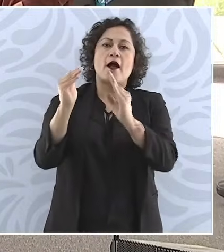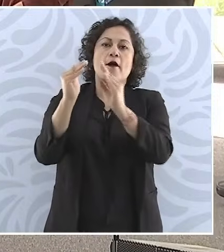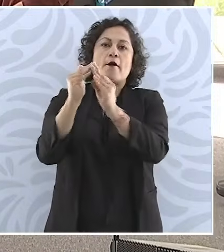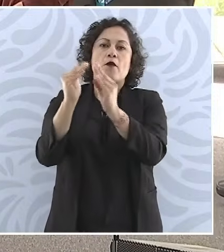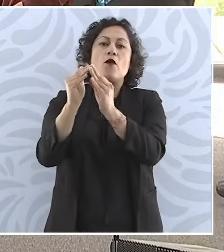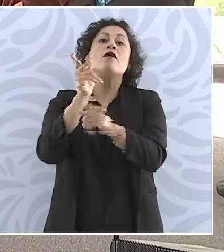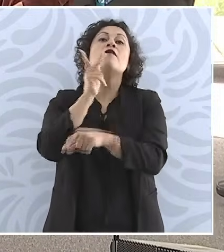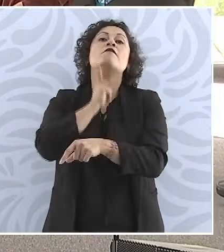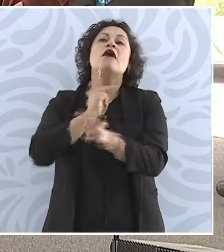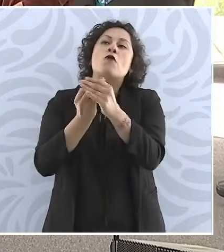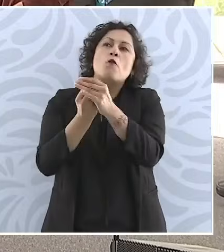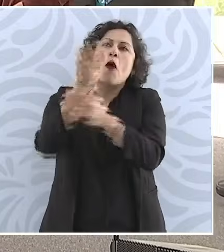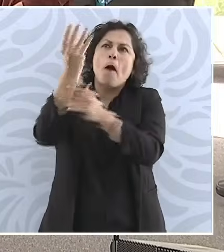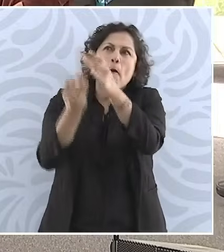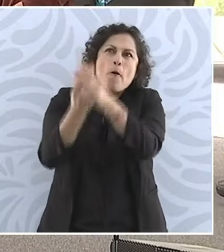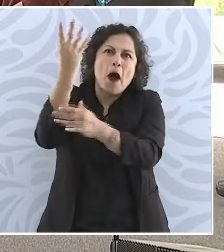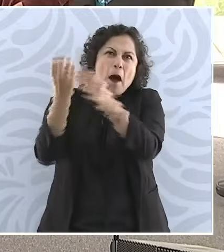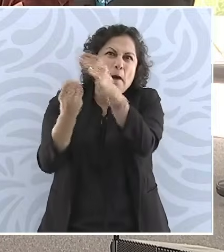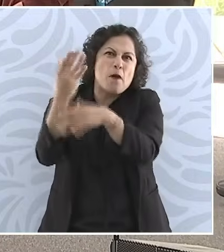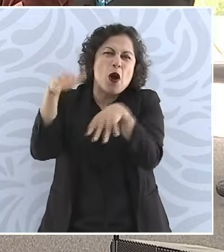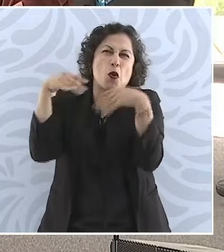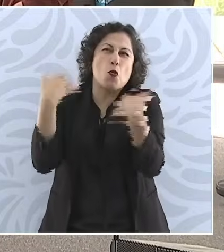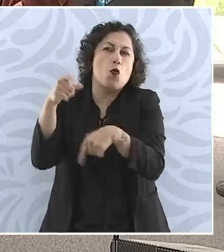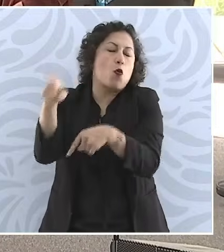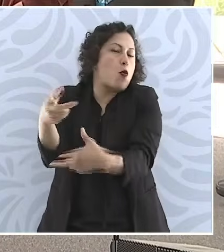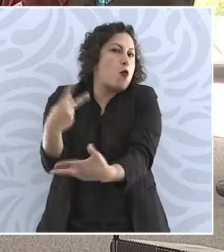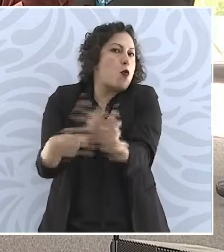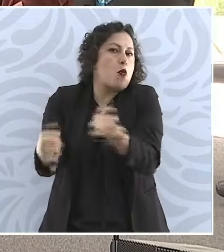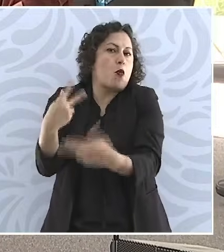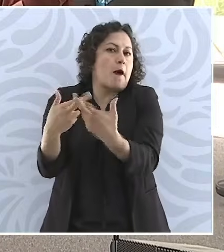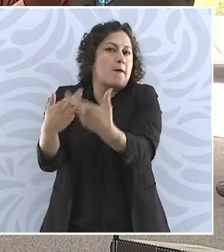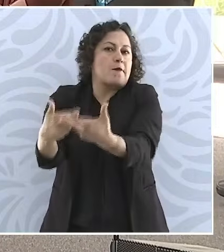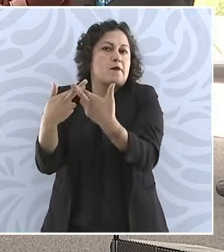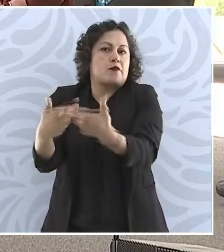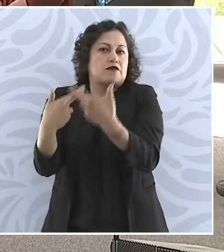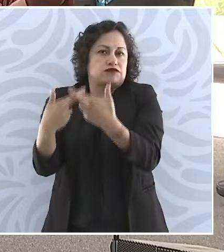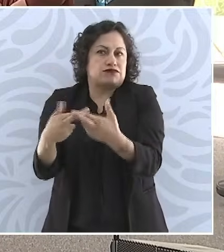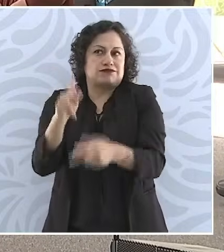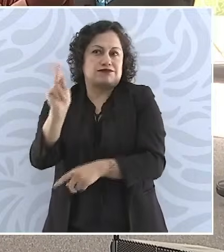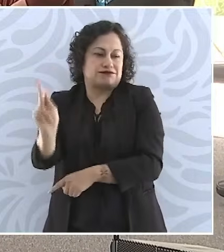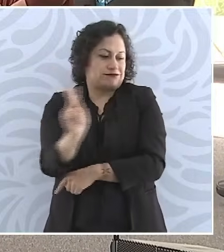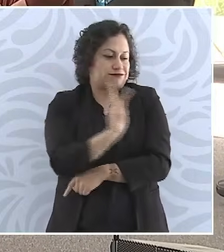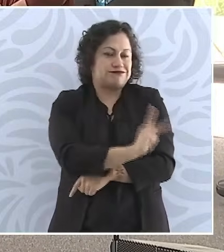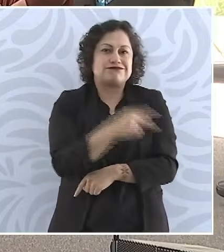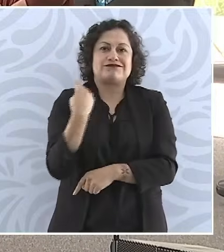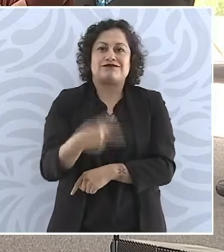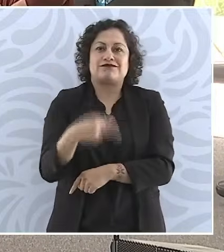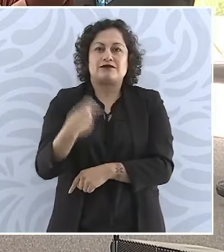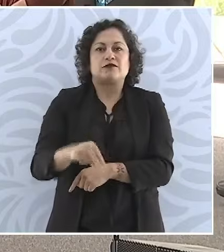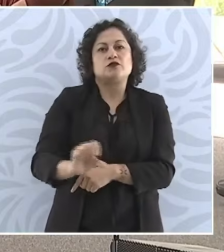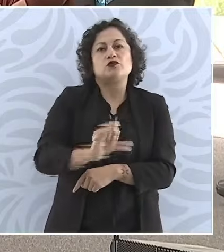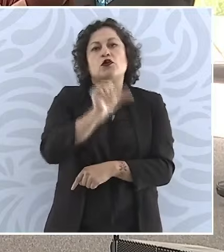jamás hayan existido en el mundo así se llama un pozo de maravilla que ha producido millones